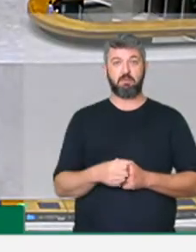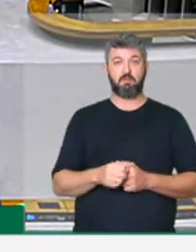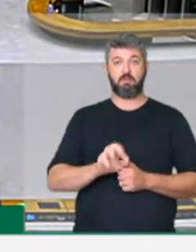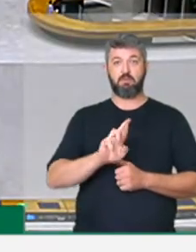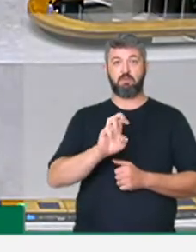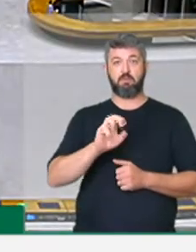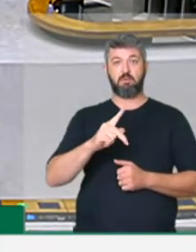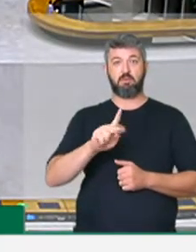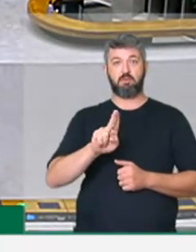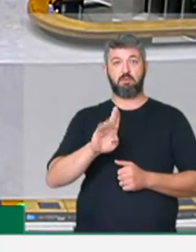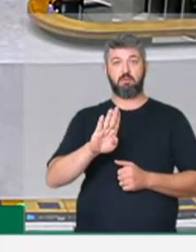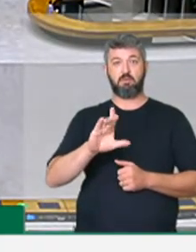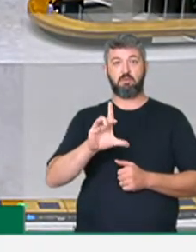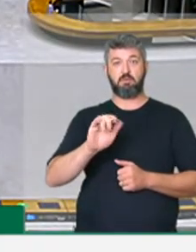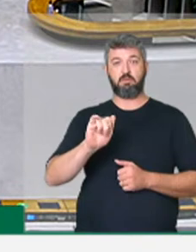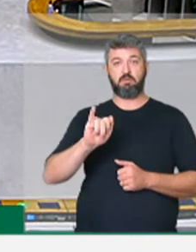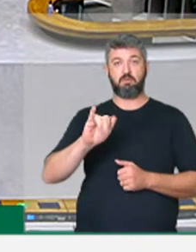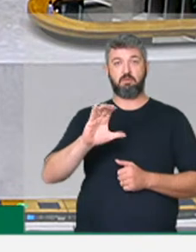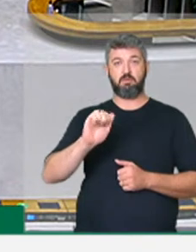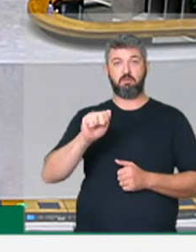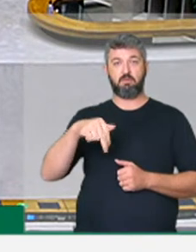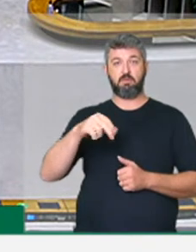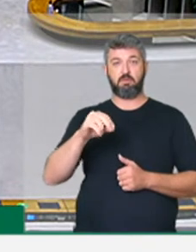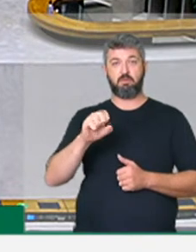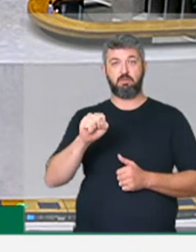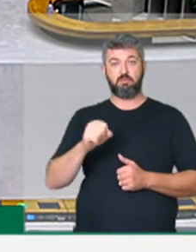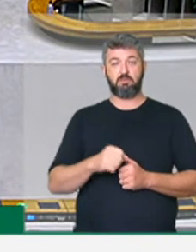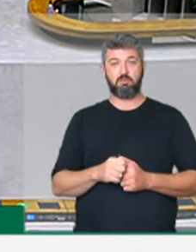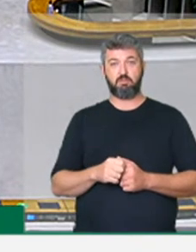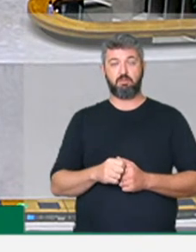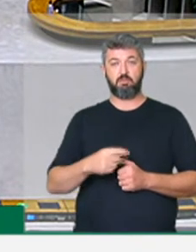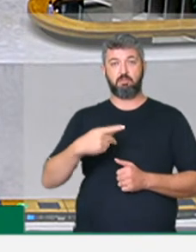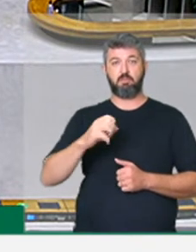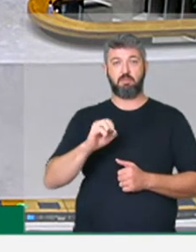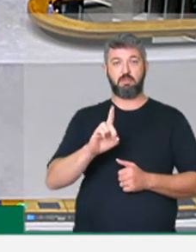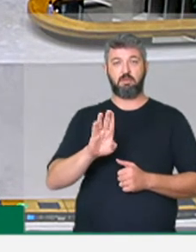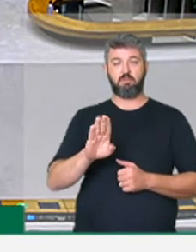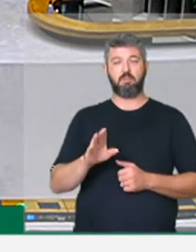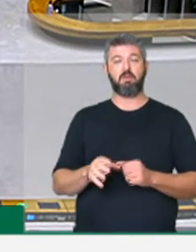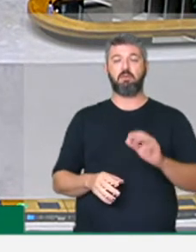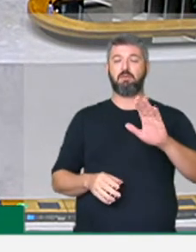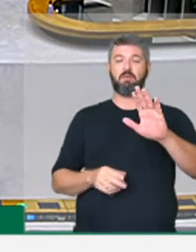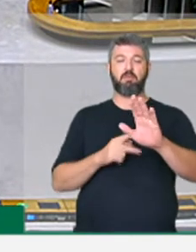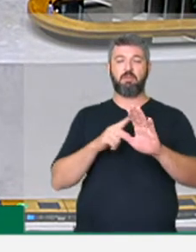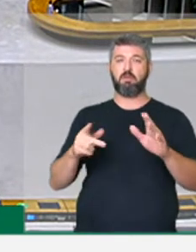ESQUERDA COM... COM O MAIOR LIBERALISMO DA HISTÓRIA DO BRASIL. É UM PROJETO ORIGINAL FOI FEITO PELO... PELO MINISTRO PAULO GUEDES. EU FIZ